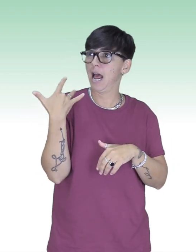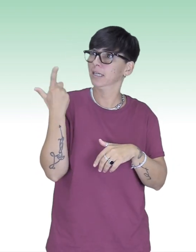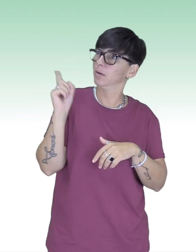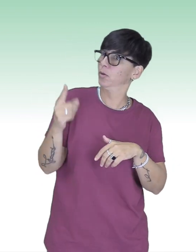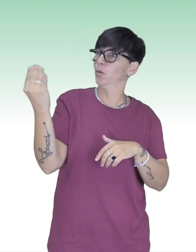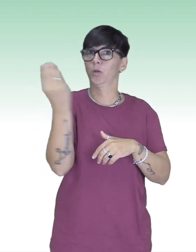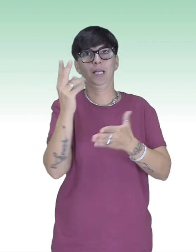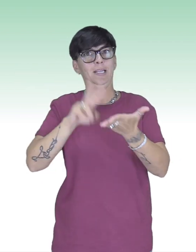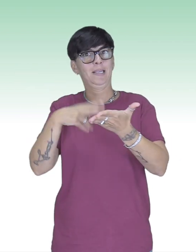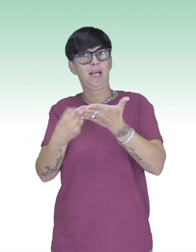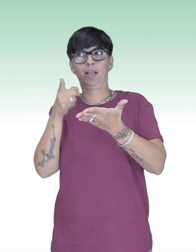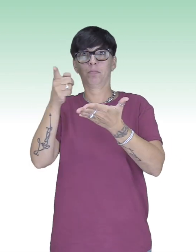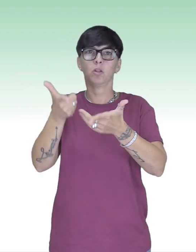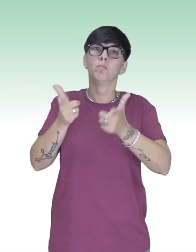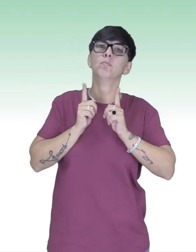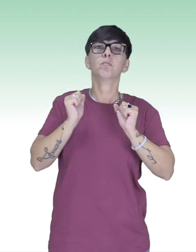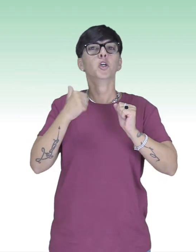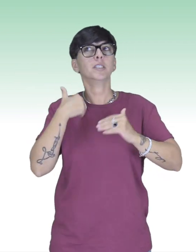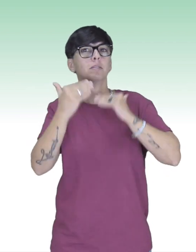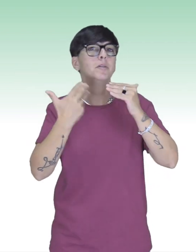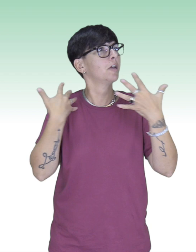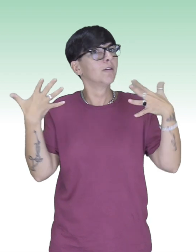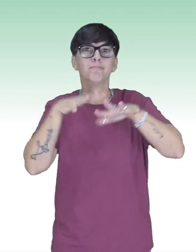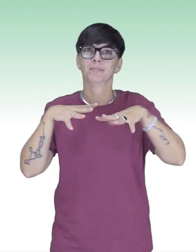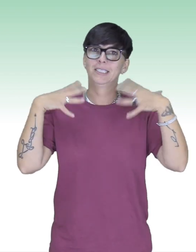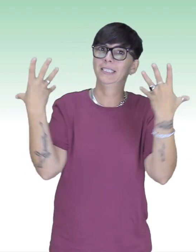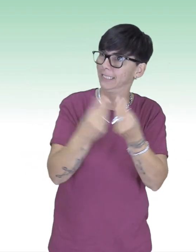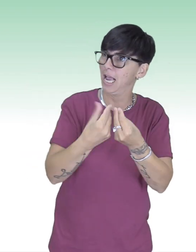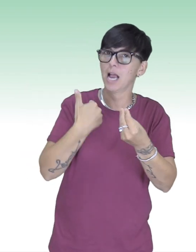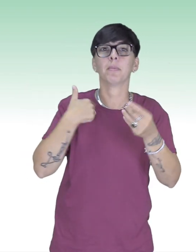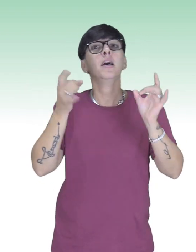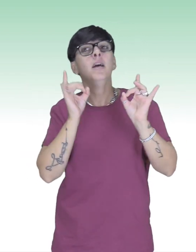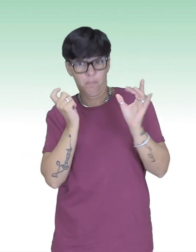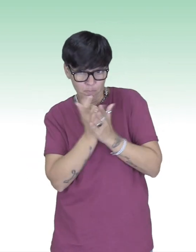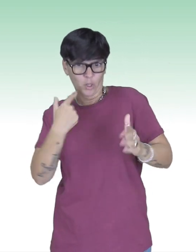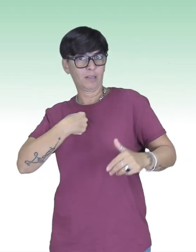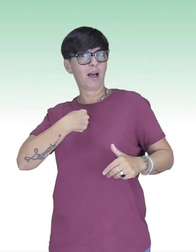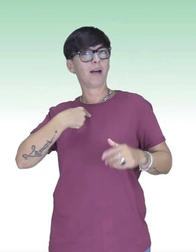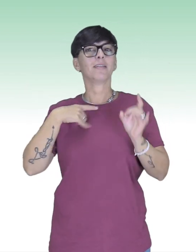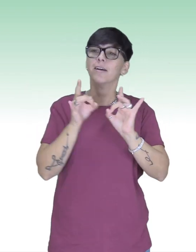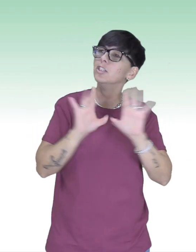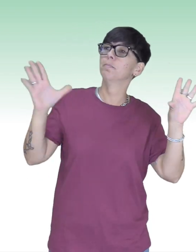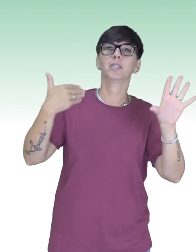il pieno sviluppo, l’emancipazione e l’autodeterminazione